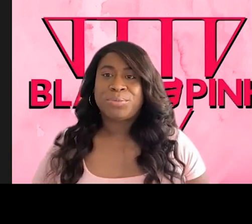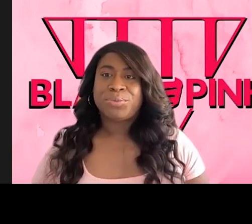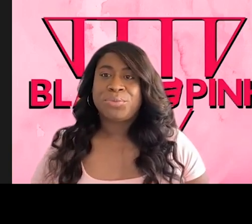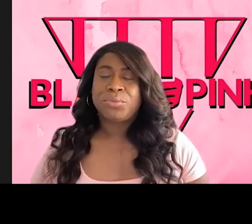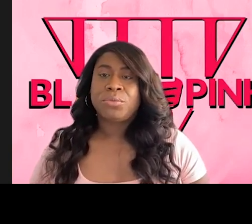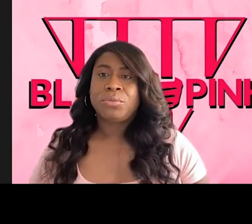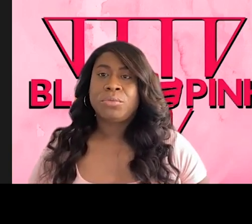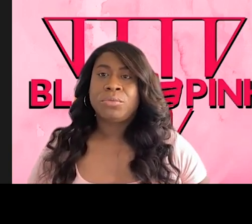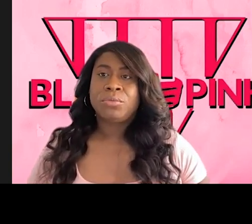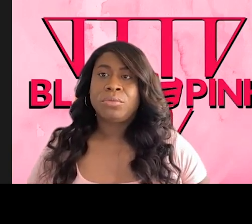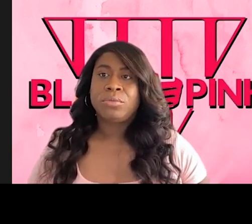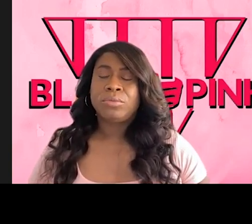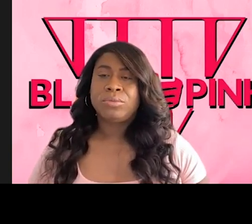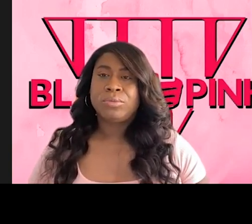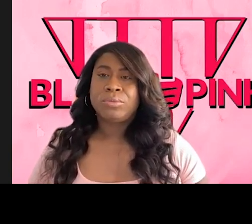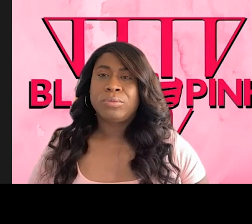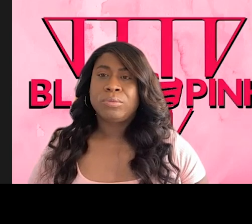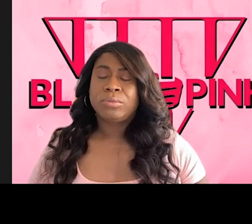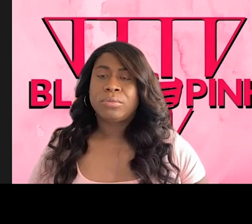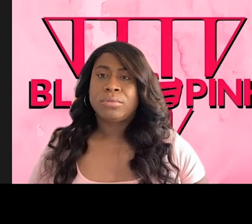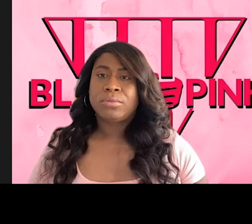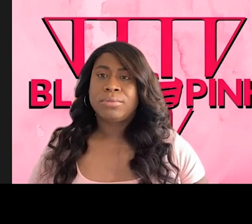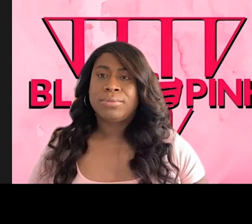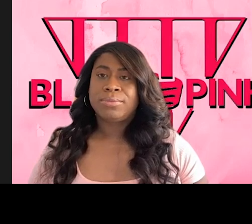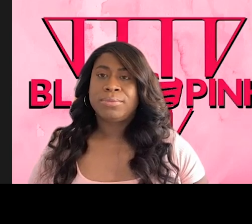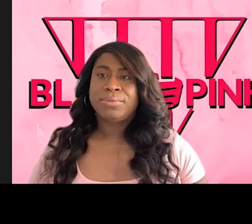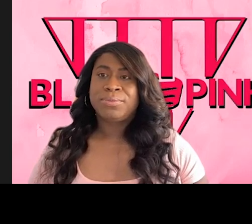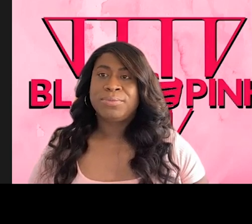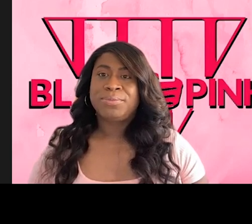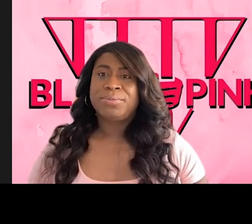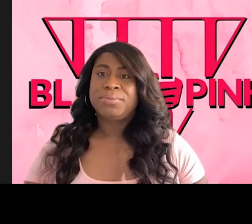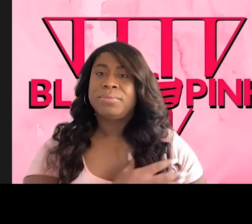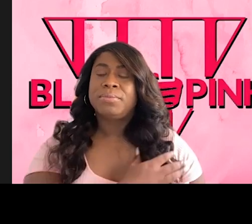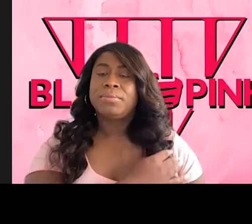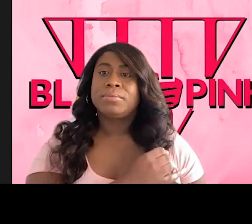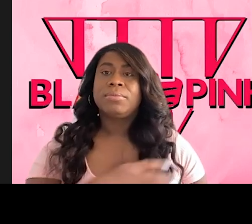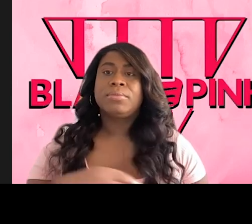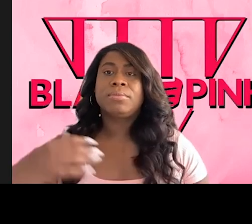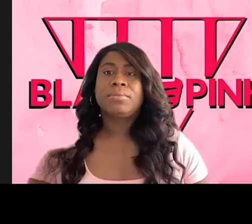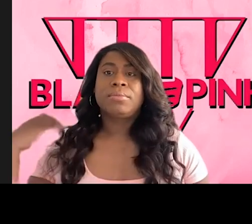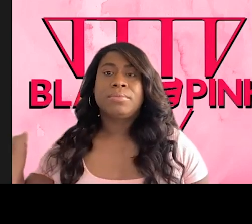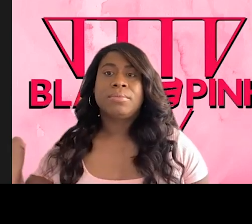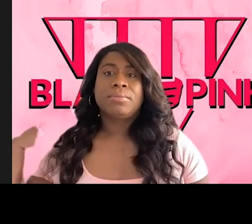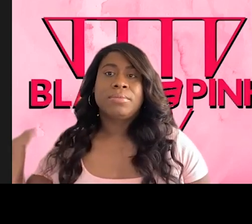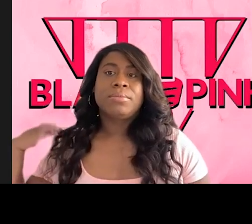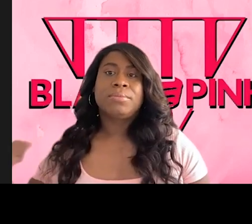Obviamente, es interesante para nosotros filmar esto ahora. Estamos filmando esto la semana antes de las elecciones